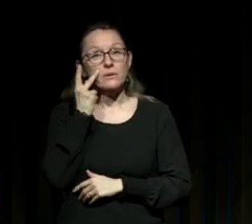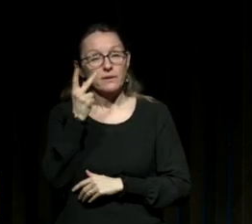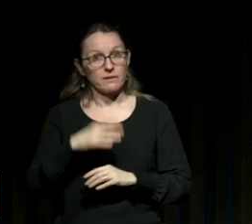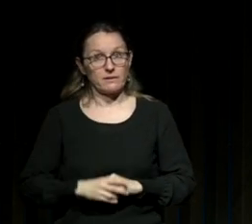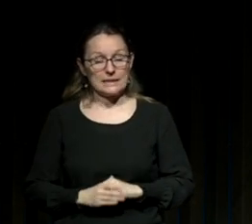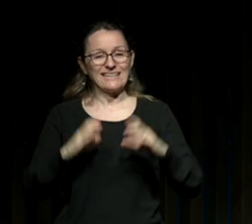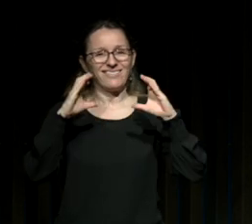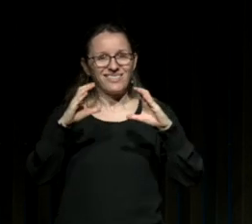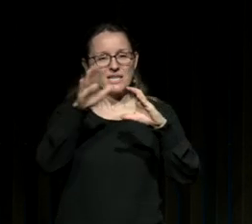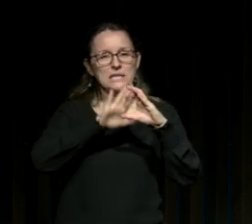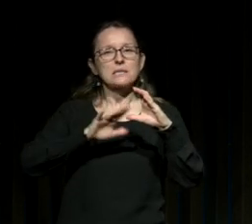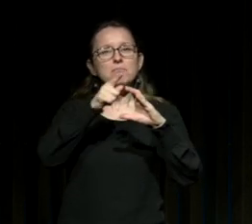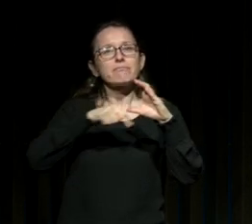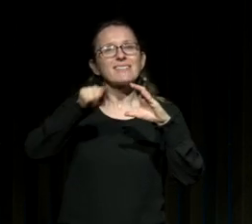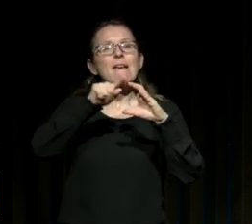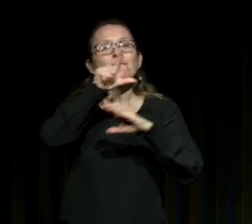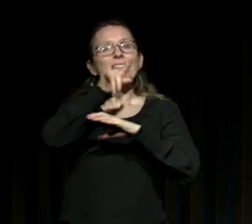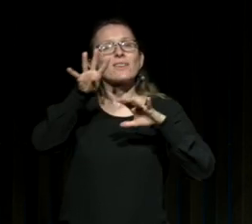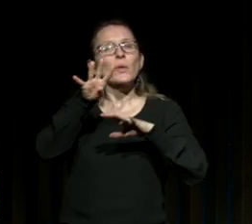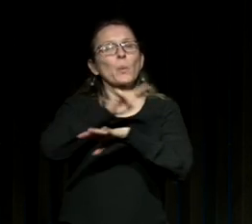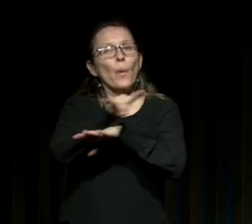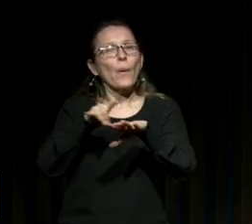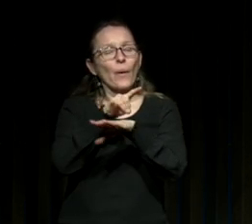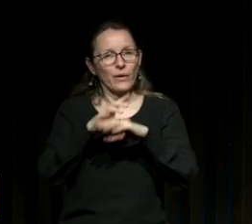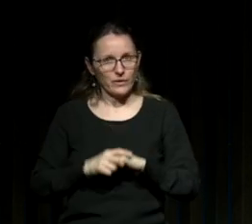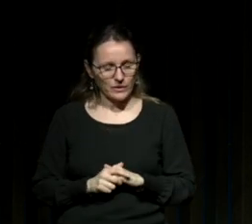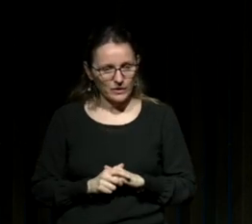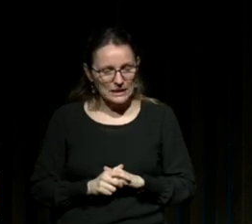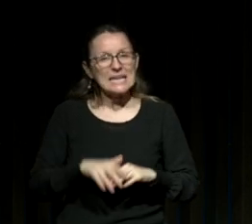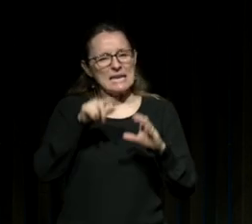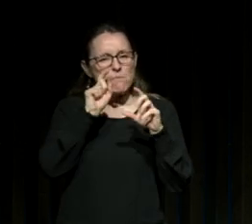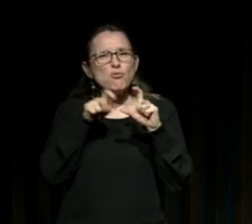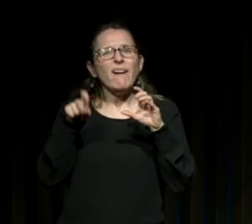représente 24 heures et tous les petits pois noirs représentent ce qu'on pourrait appeler un et les